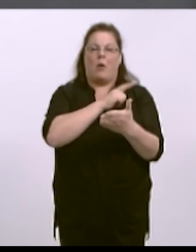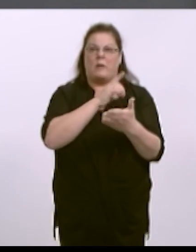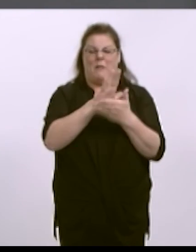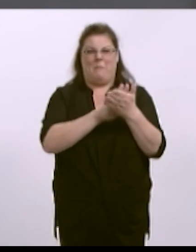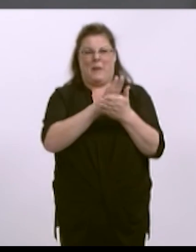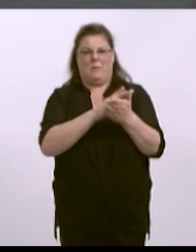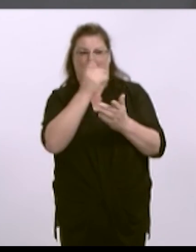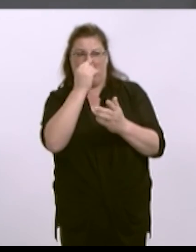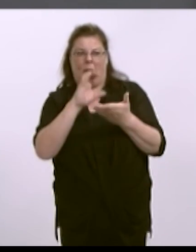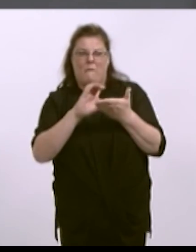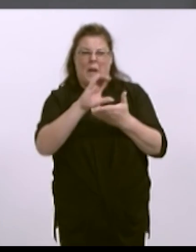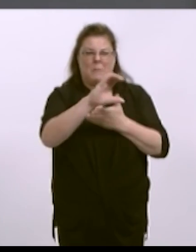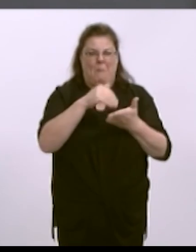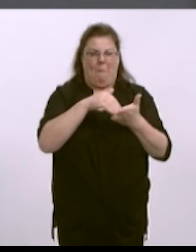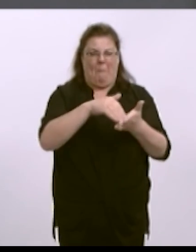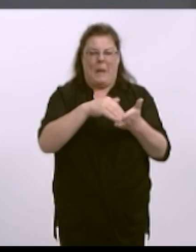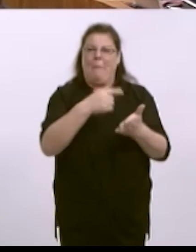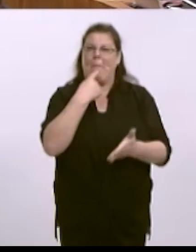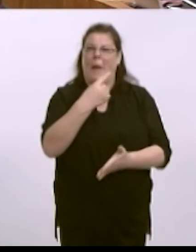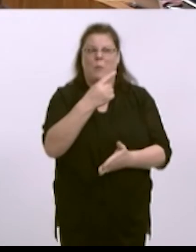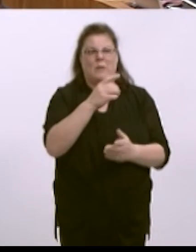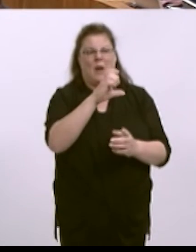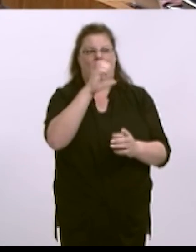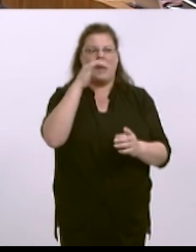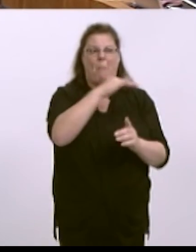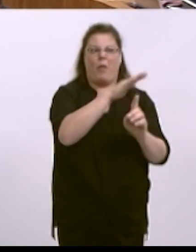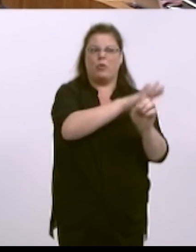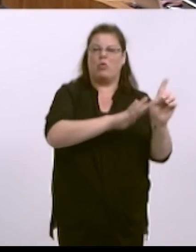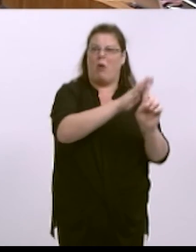chymryd yn ganiataol y bydd y cadarnhad yn dod o duír Llywodraeth?